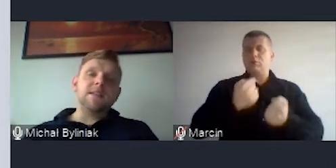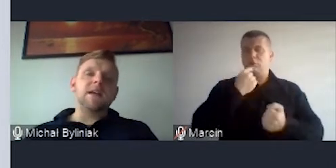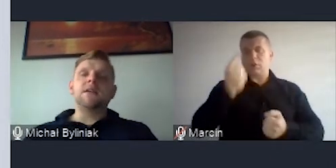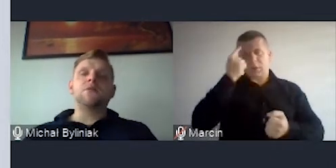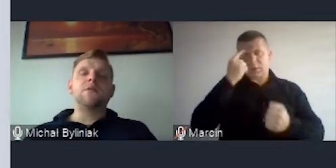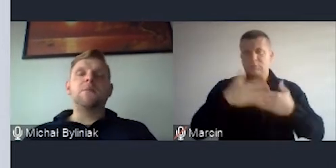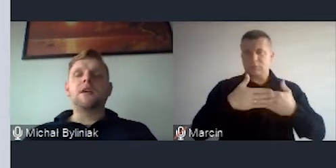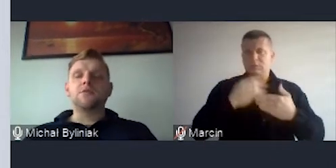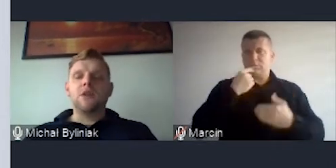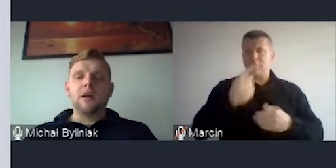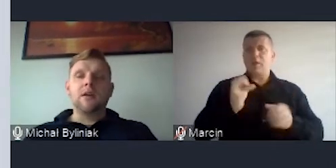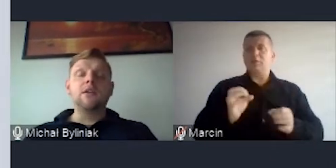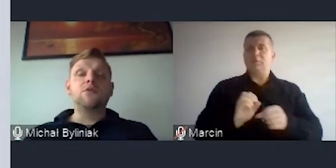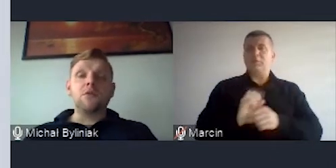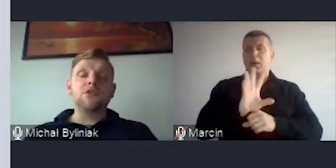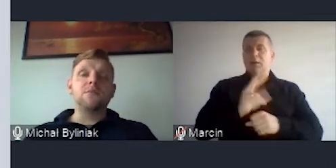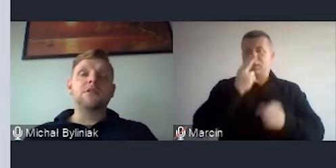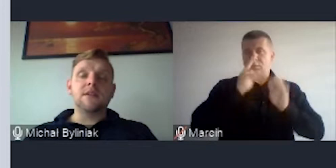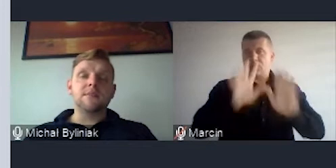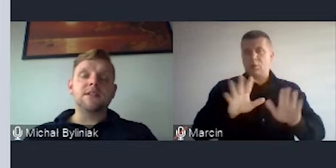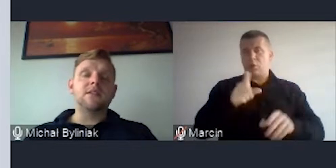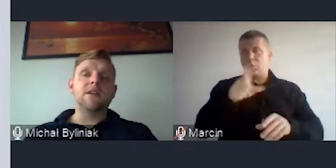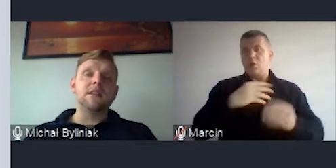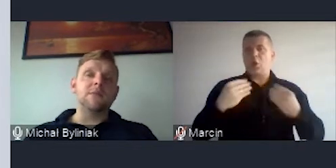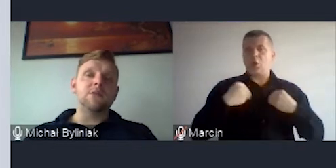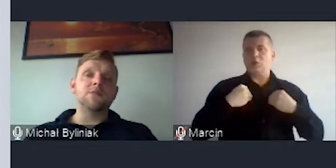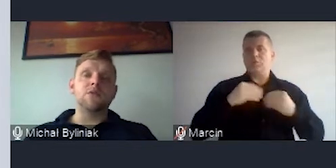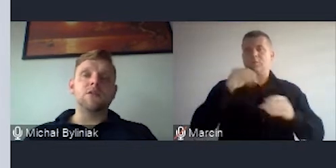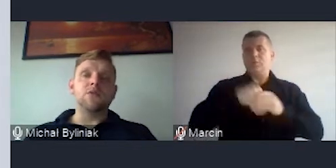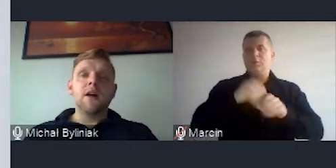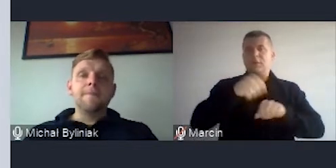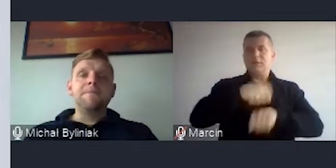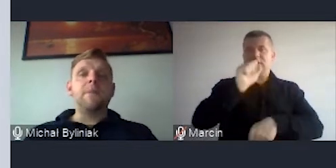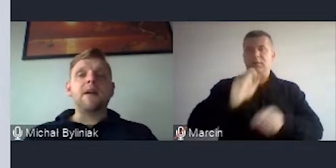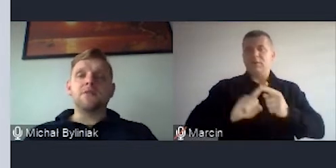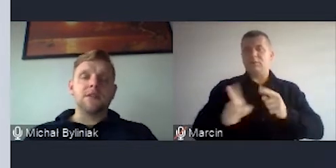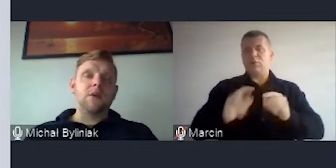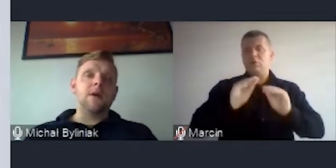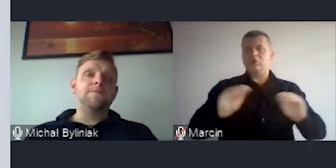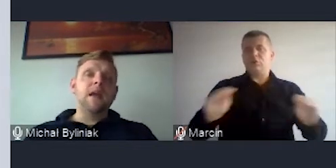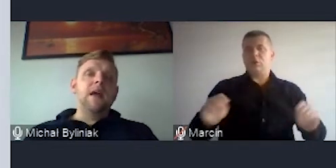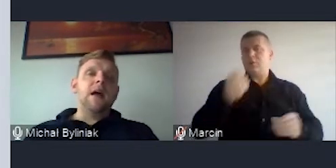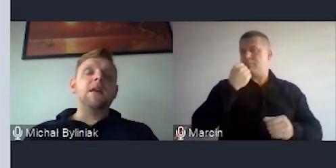Prezentacja, którą Państwu pokazuję i którą otrzymacie razem z certyfikatami po tym szkoleniu jest bardzo rozległa.